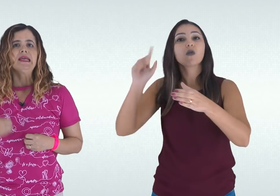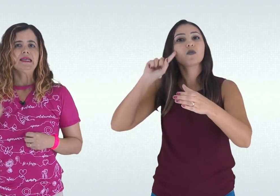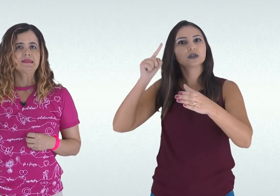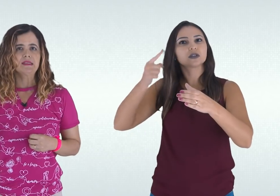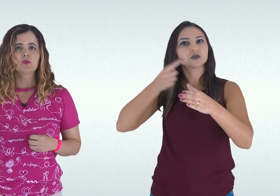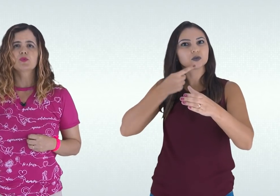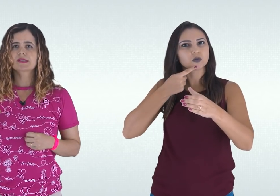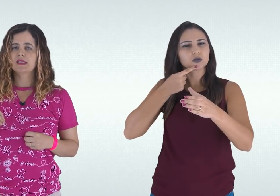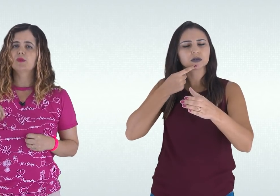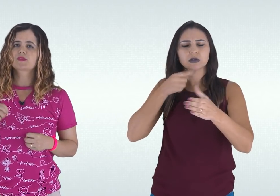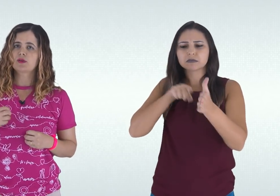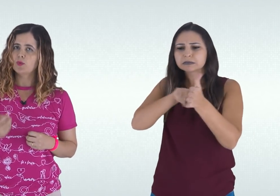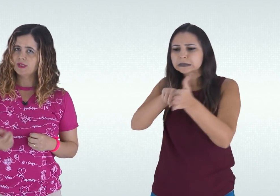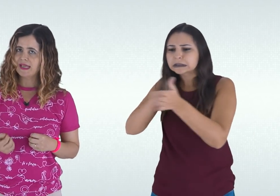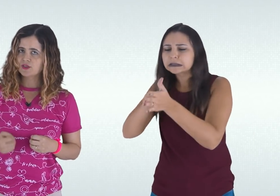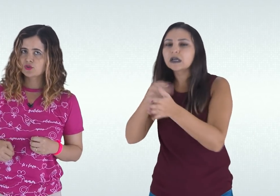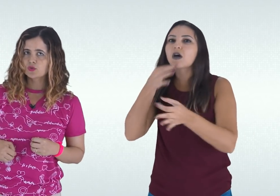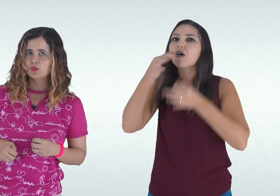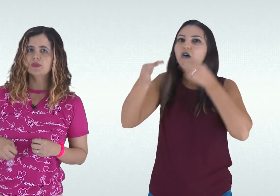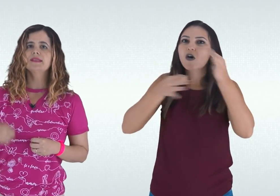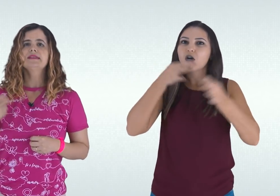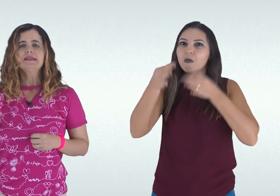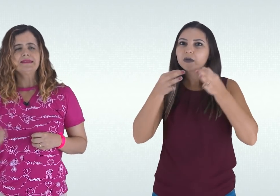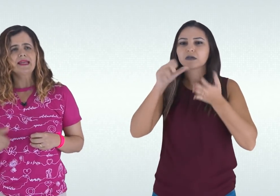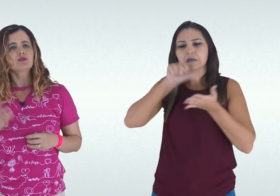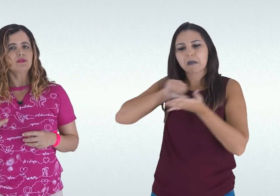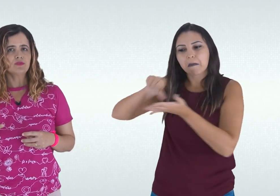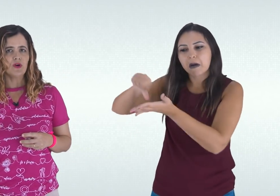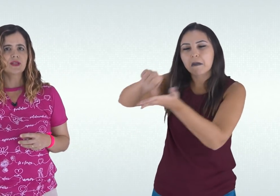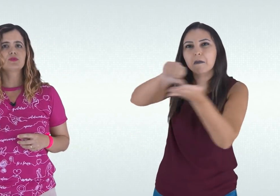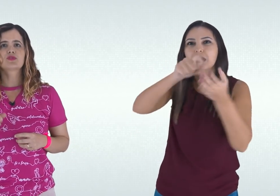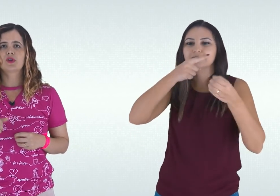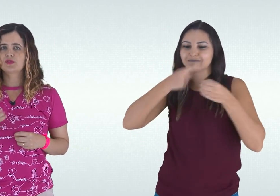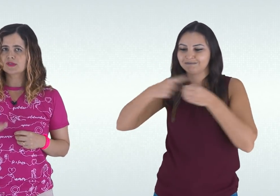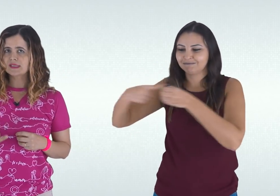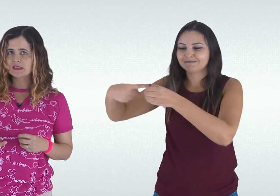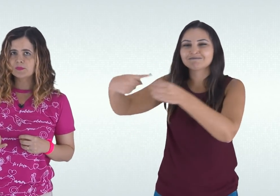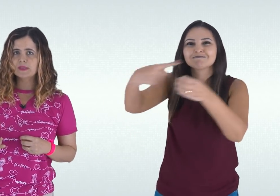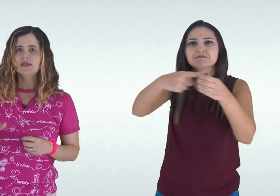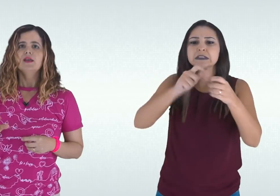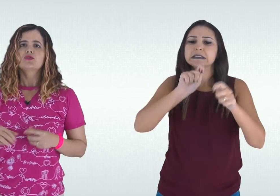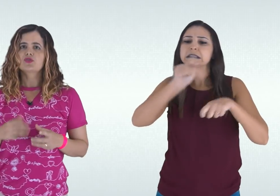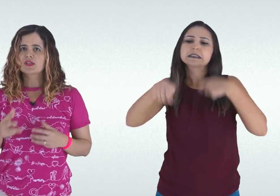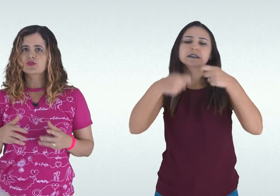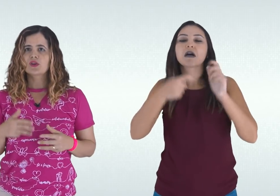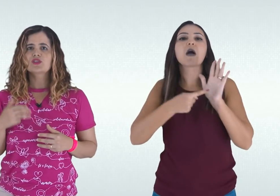Então buscamos na comunidade surda, dentro e fora dos nossos campi sugestões